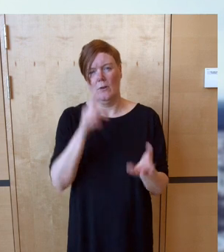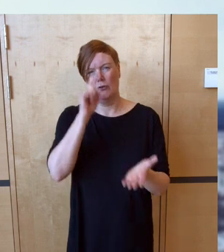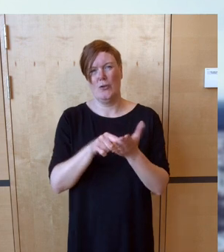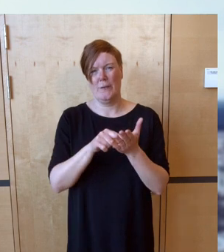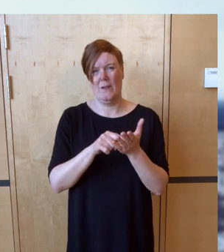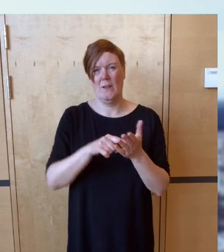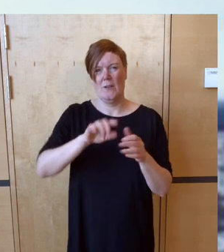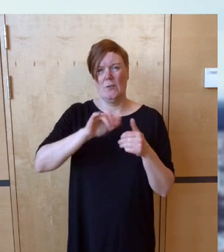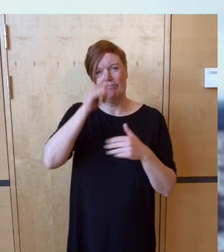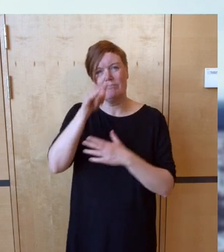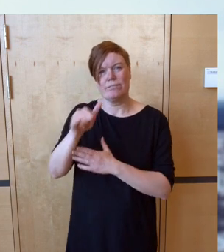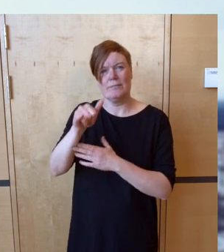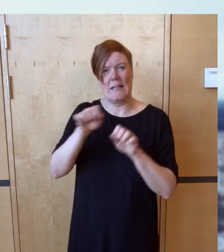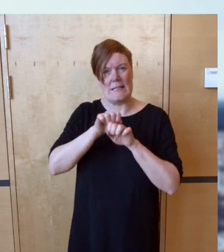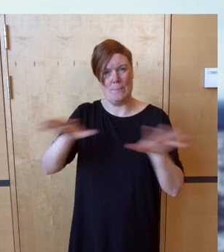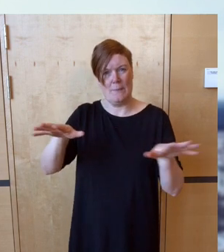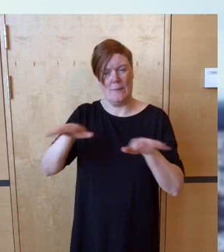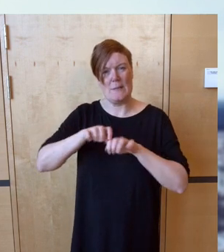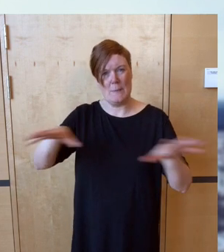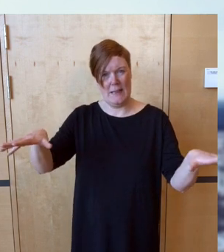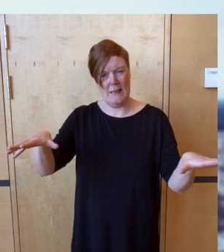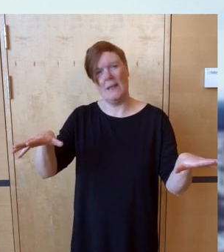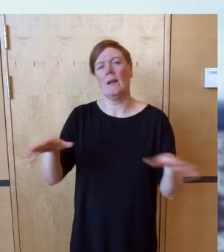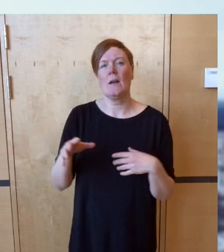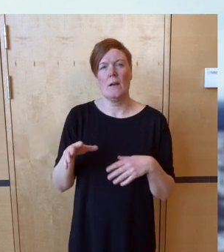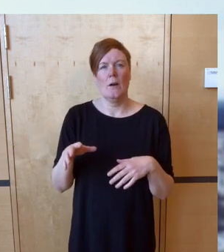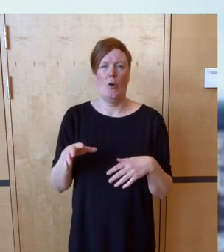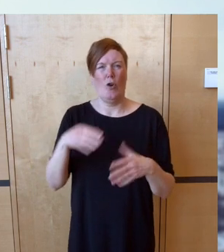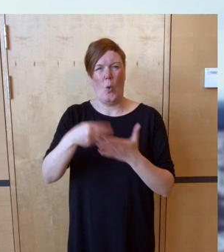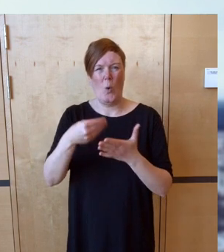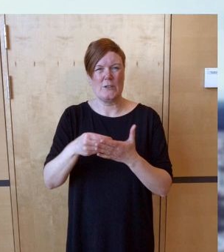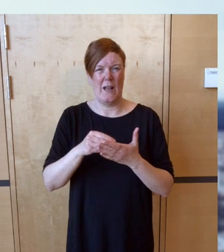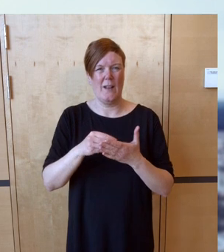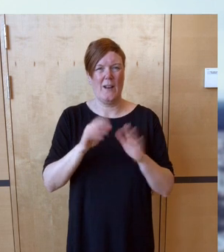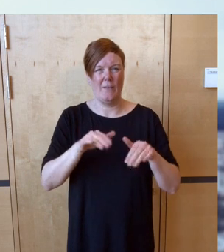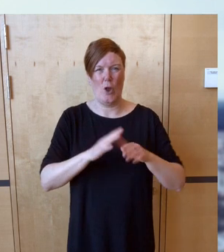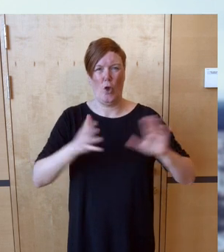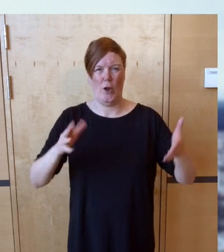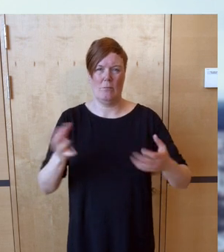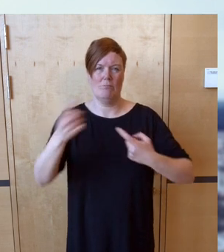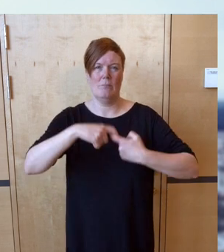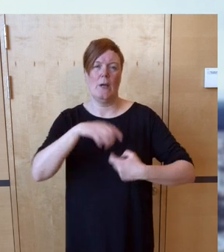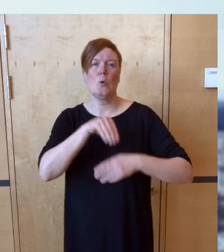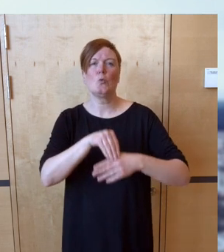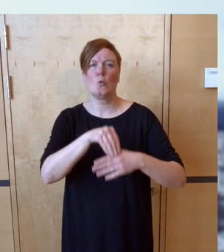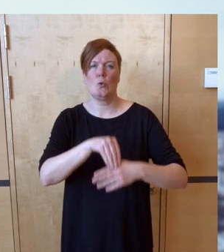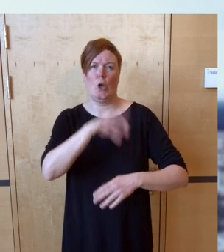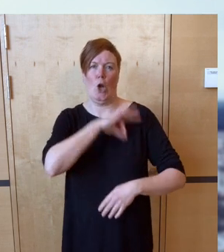Också ersättningarna vad gäller sjuklönekostnader En annan sak som också har påverkat vårat resultat